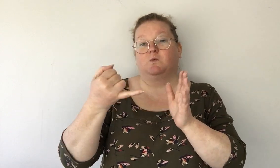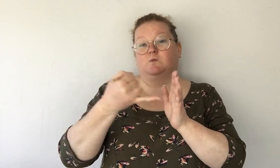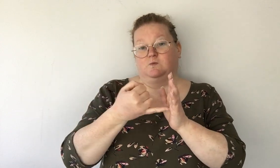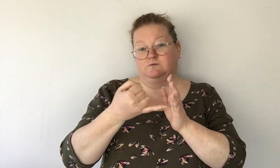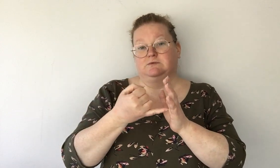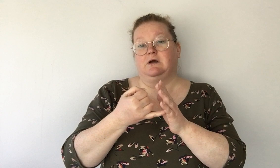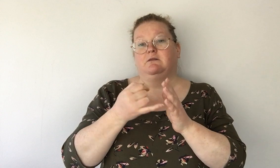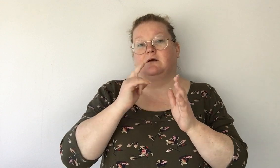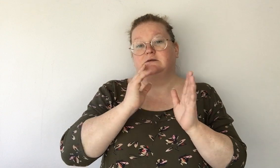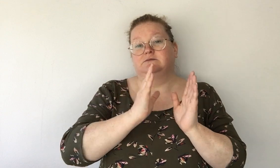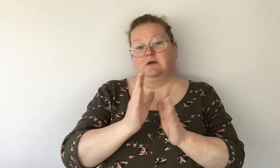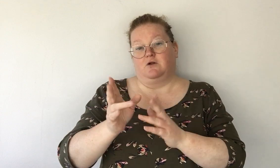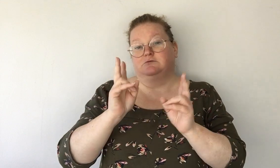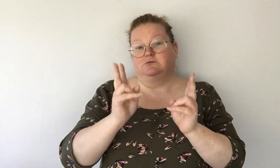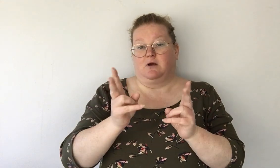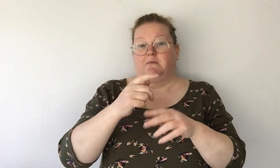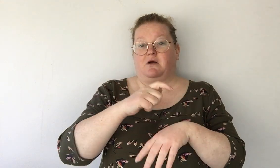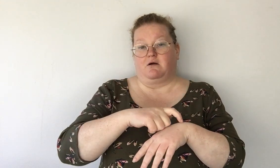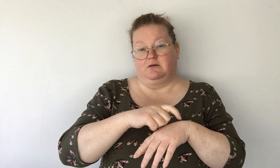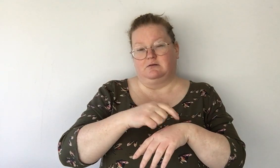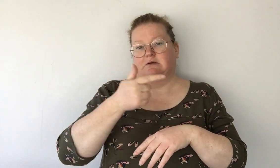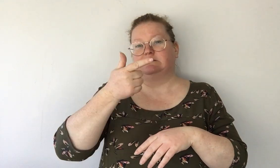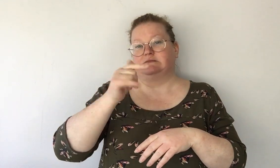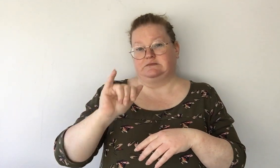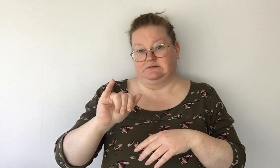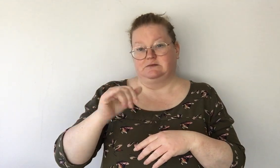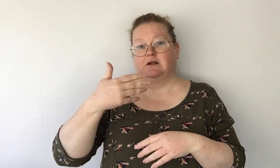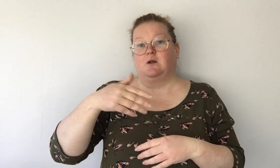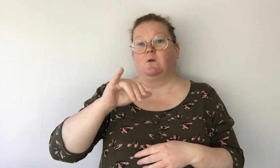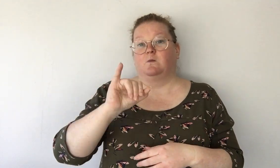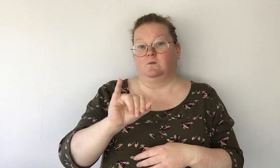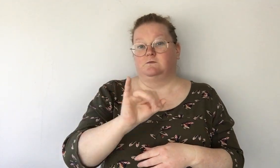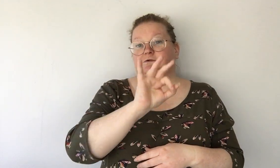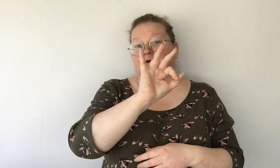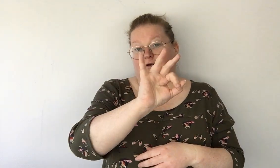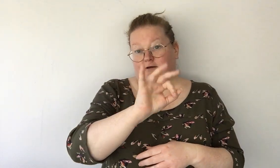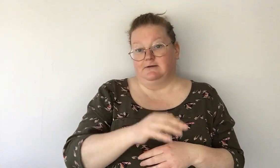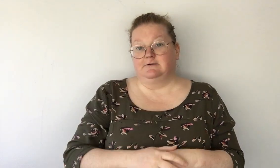Kokoontumisia on yhteensä kuusi, aina tiistaisin klo 18.00-20.00.